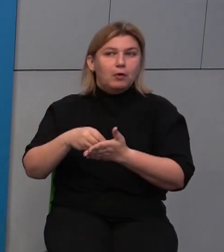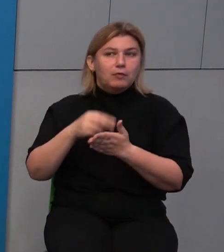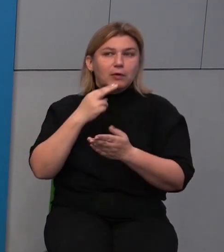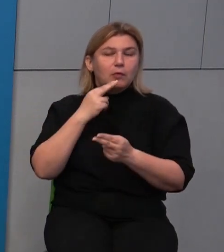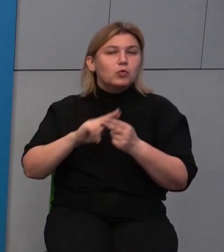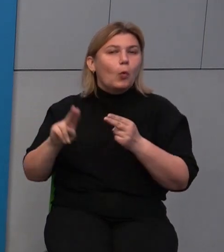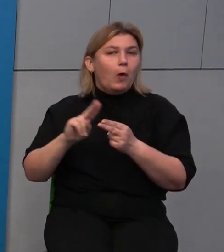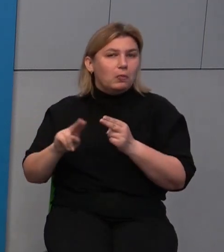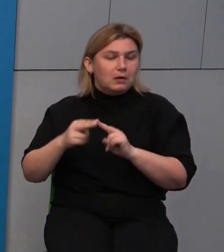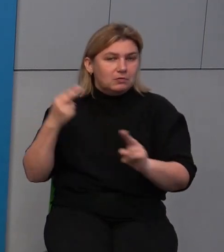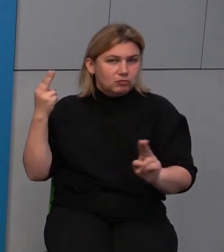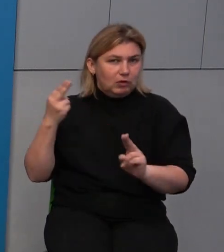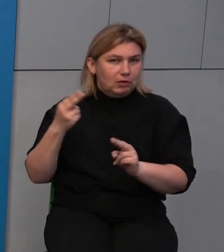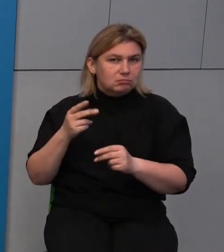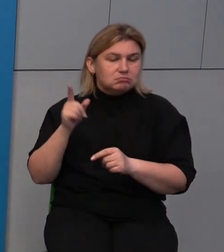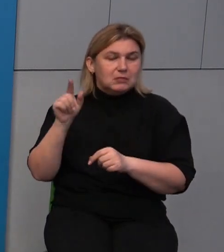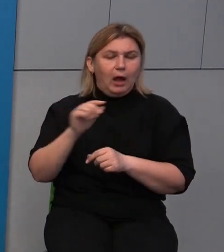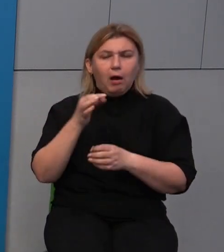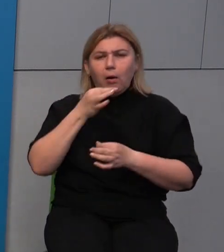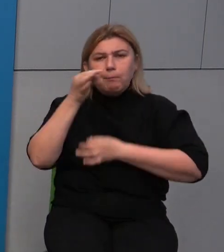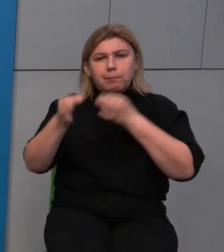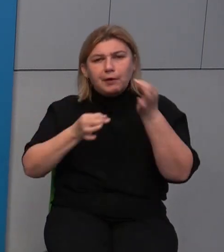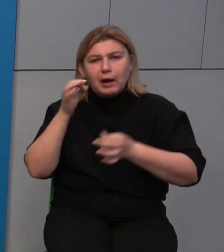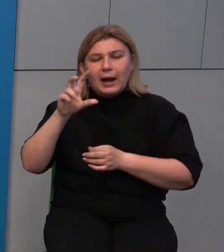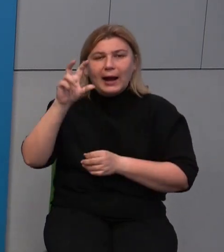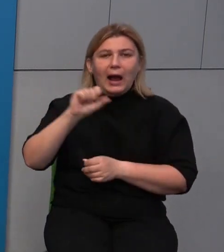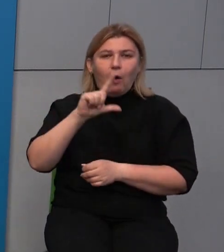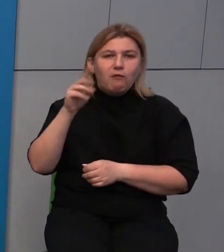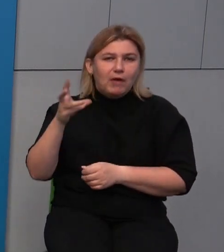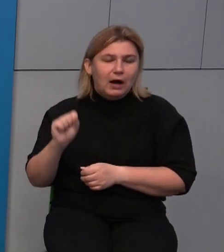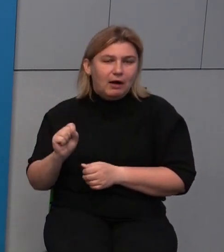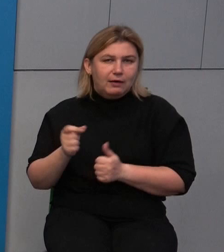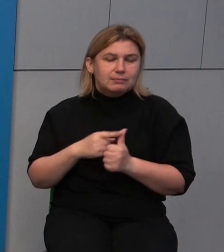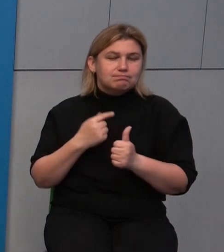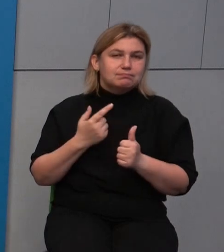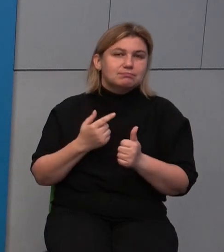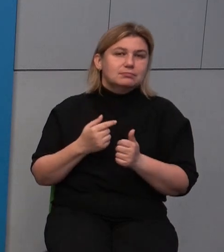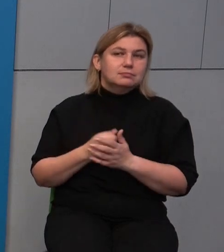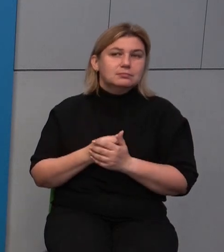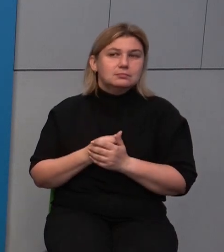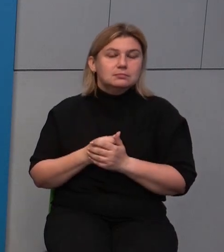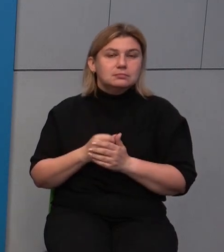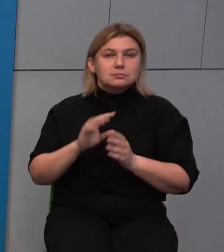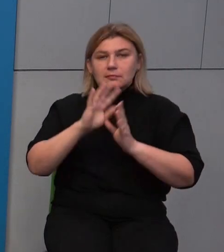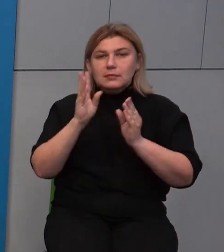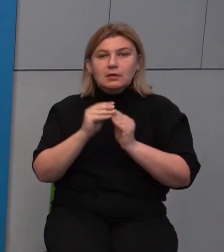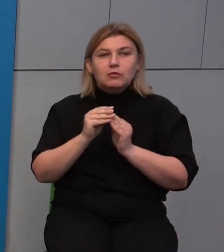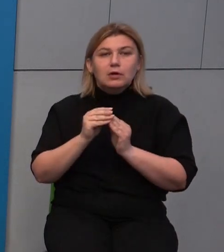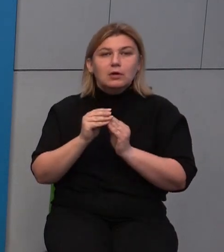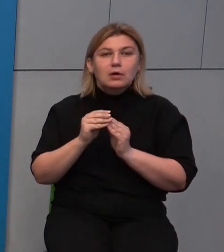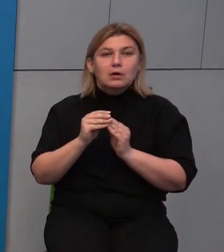na przykład chałwę i tak dalej. To wszystko, co znamy z "Wysokiego Zamku".